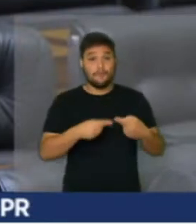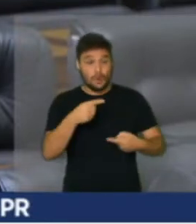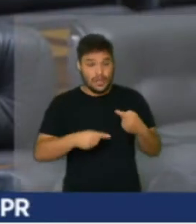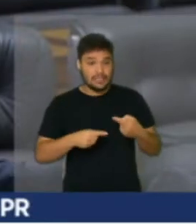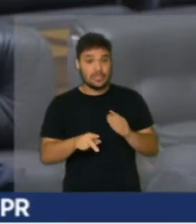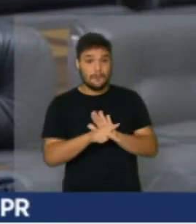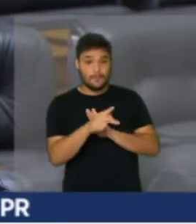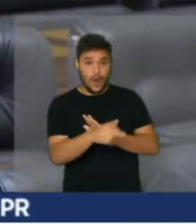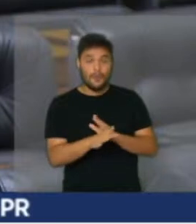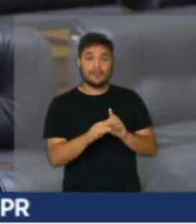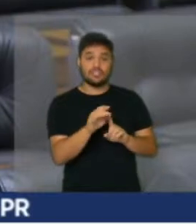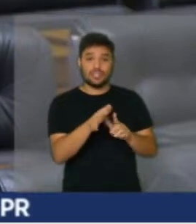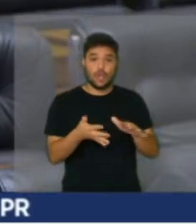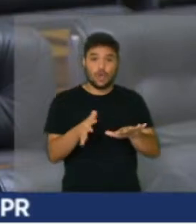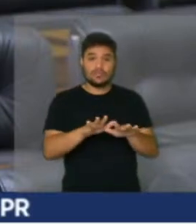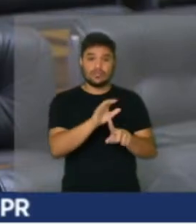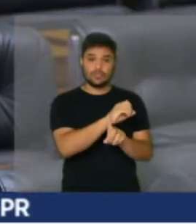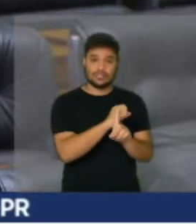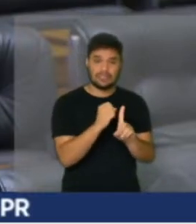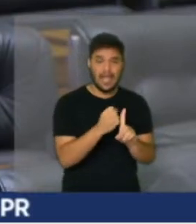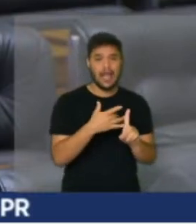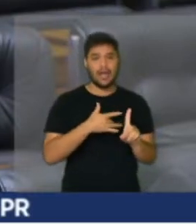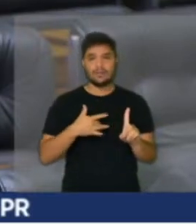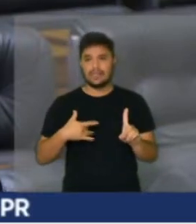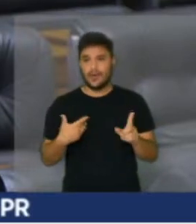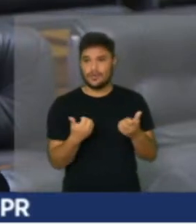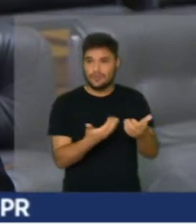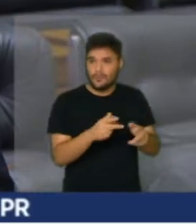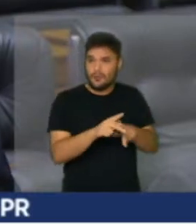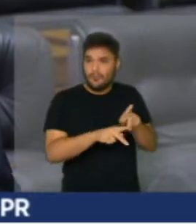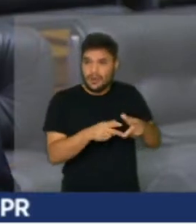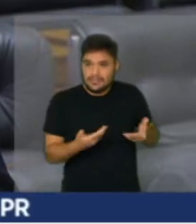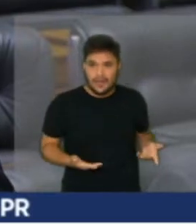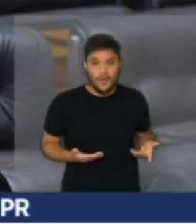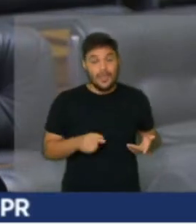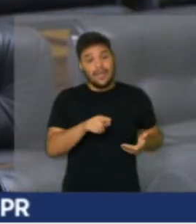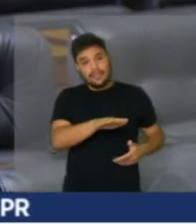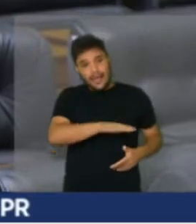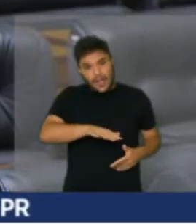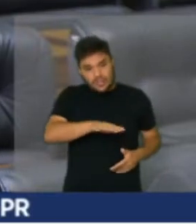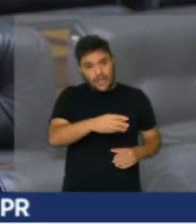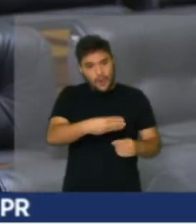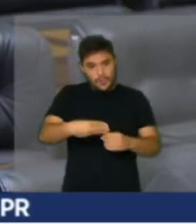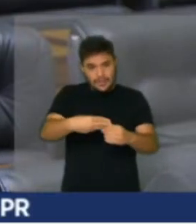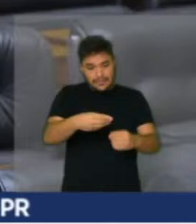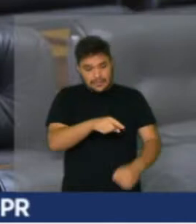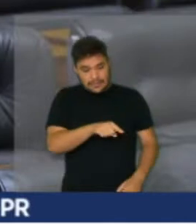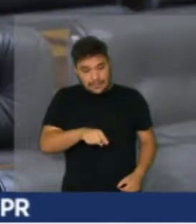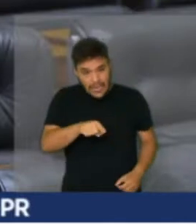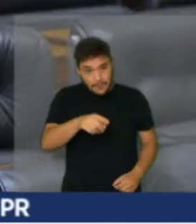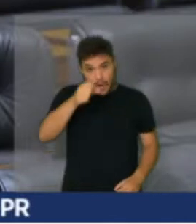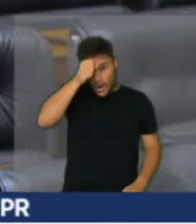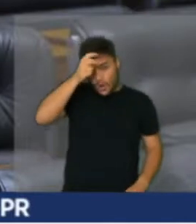DA UD SUSCITO PÚBLICA E É TAMBÉM LÁ NAQUELA REGIÃO, EM CADA MUNICÍPIO QUE OS PREFEITOS SENTEM A NECESSIDADE DE MAIS RECURSOS. POR ISSO PARABENIZO A CÂMARA POR TER